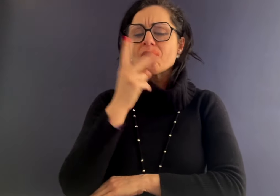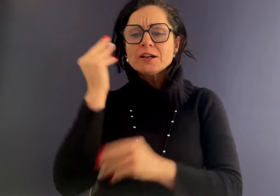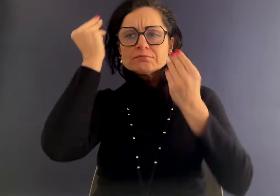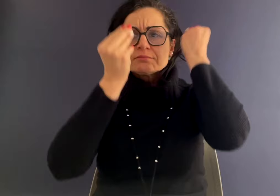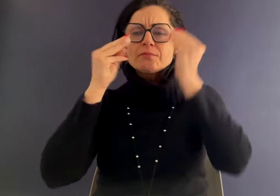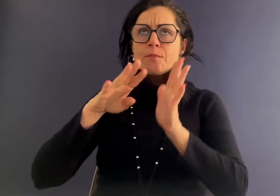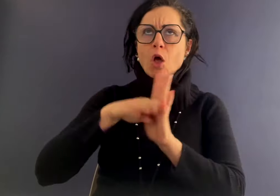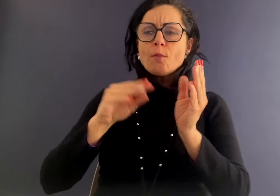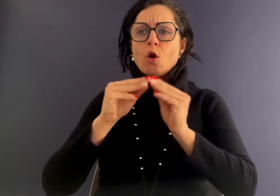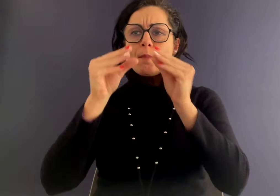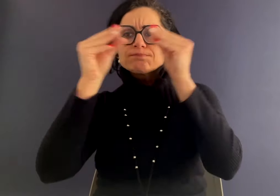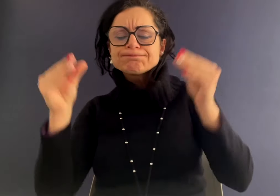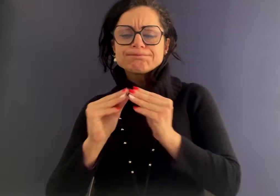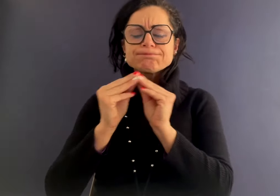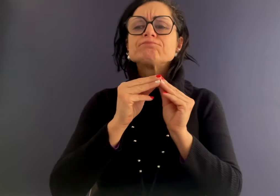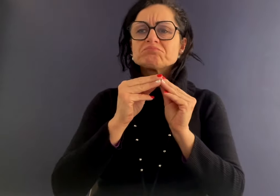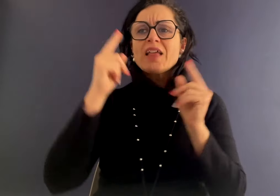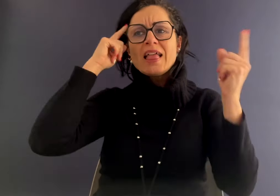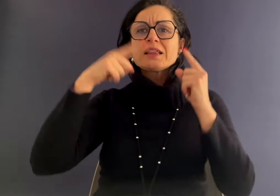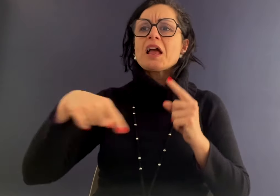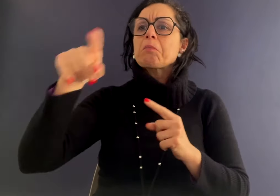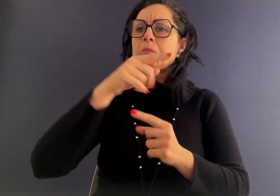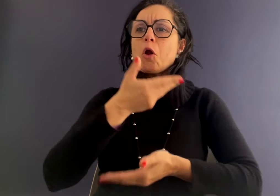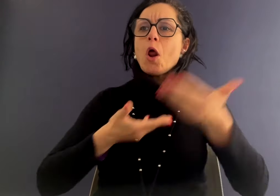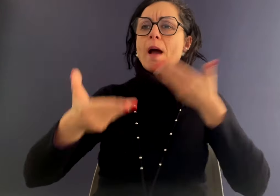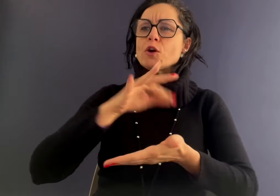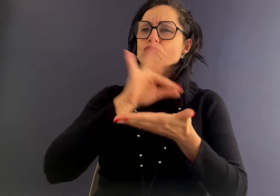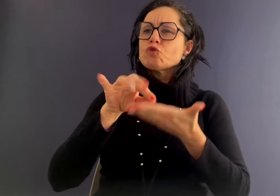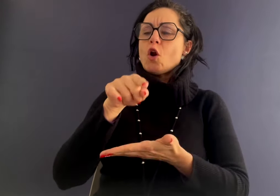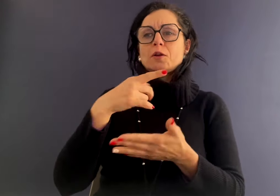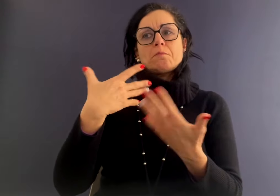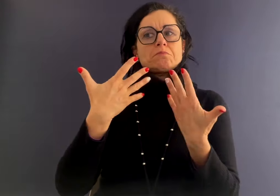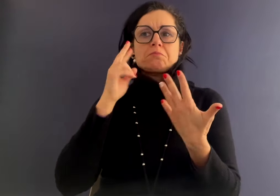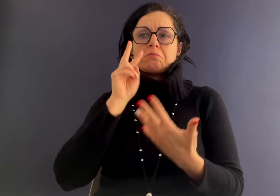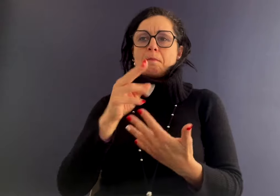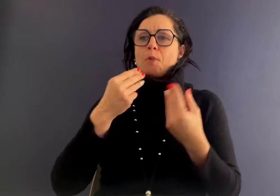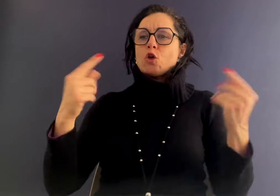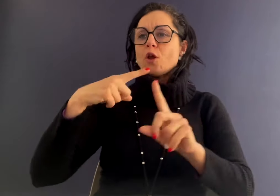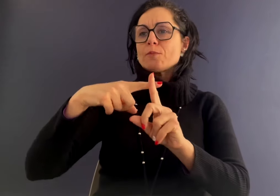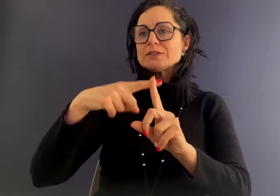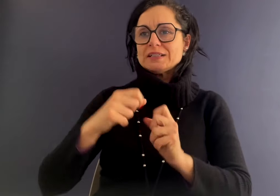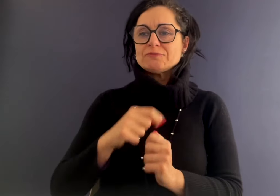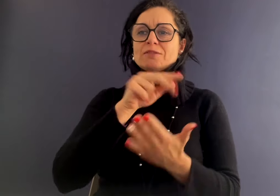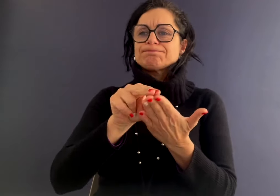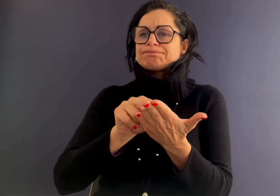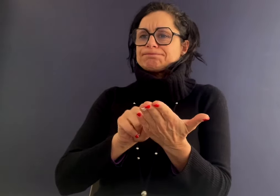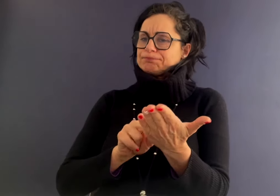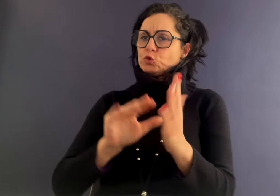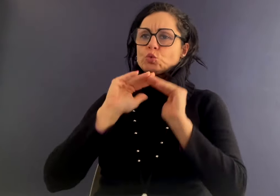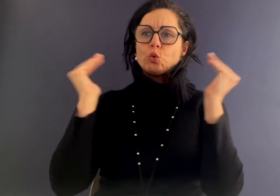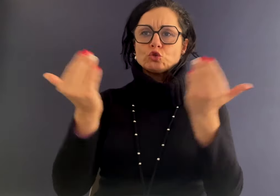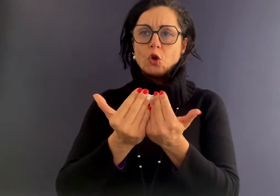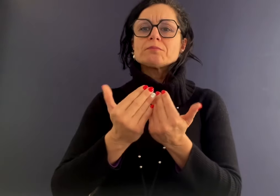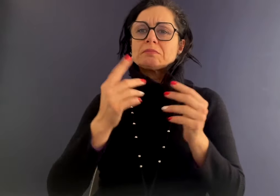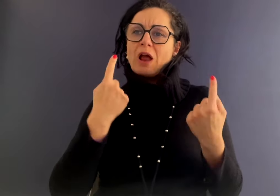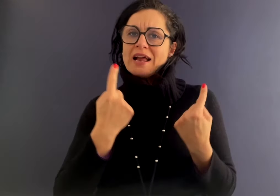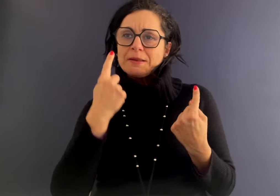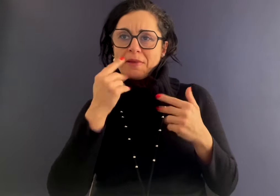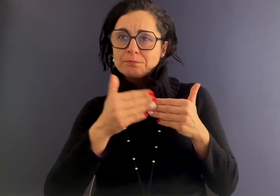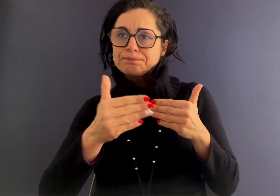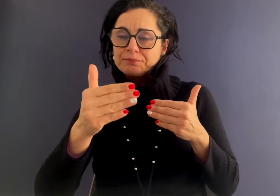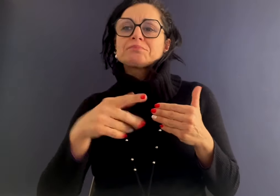Abbiamo immaginato una piattaforma dedicata.